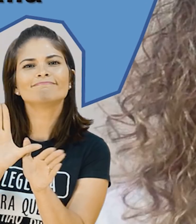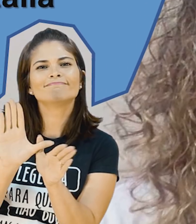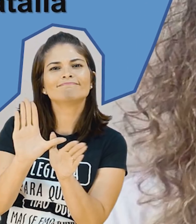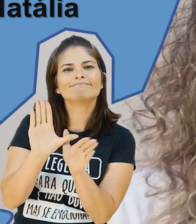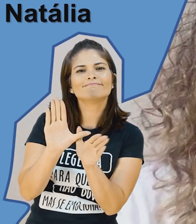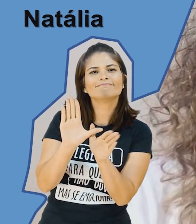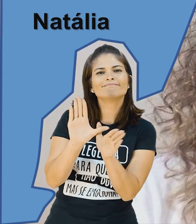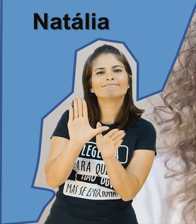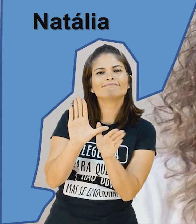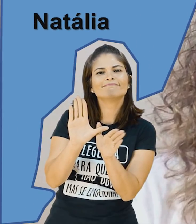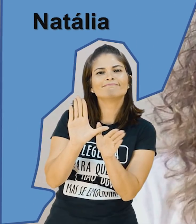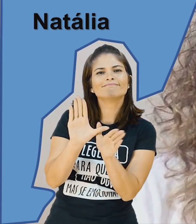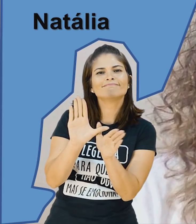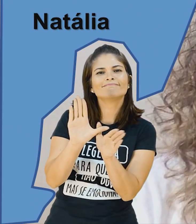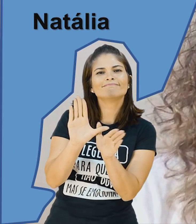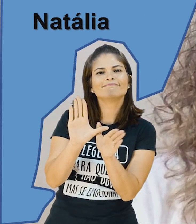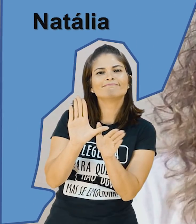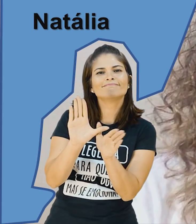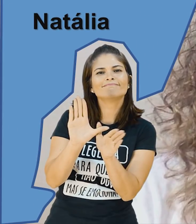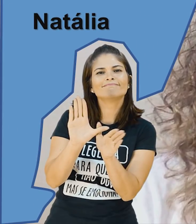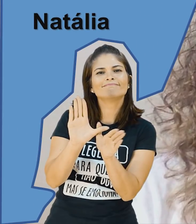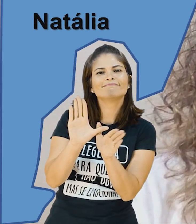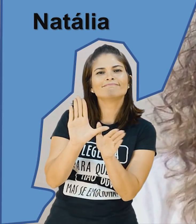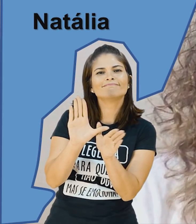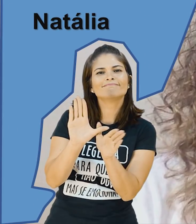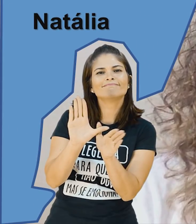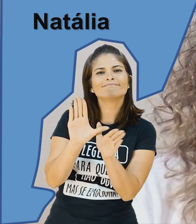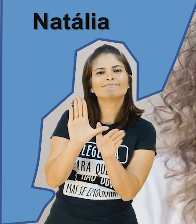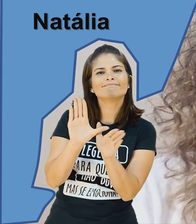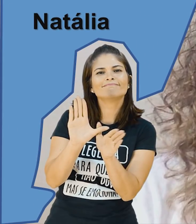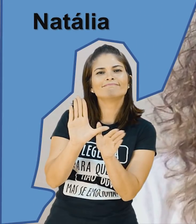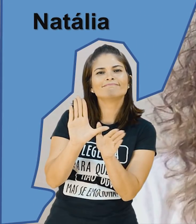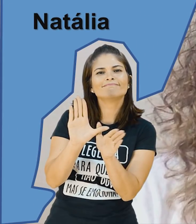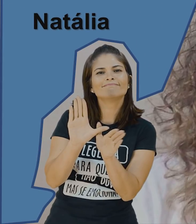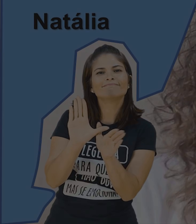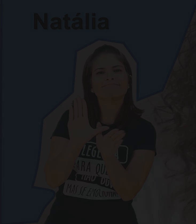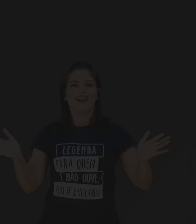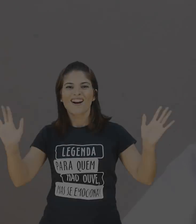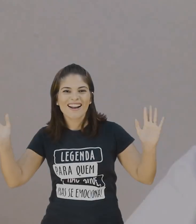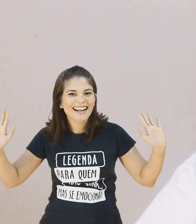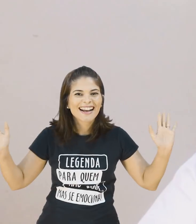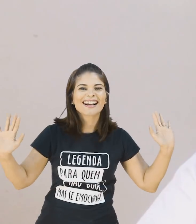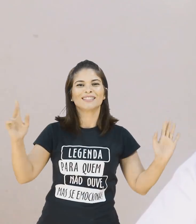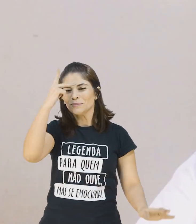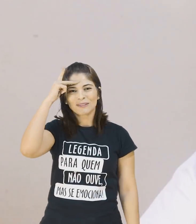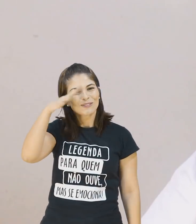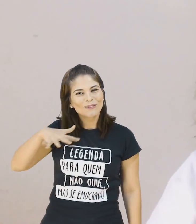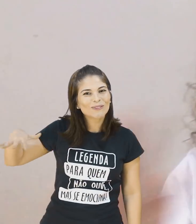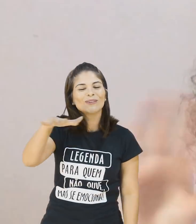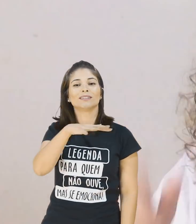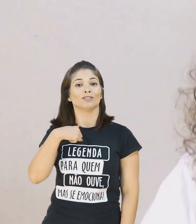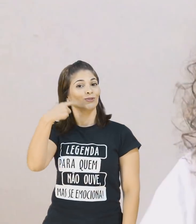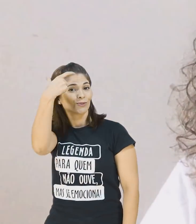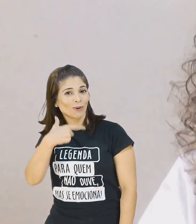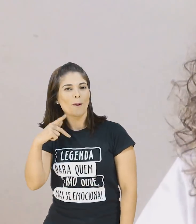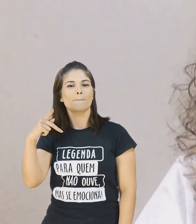[Audiodescrição] [Patrícia] Olá pessoal!